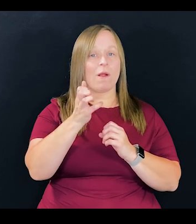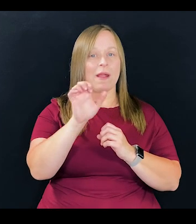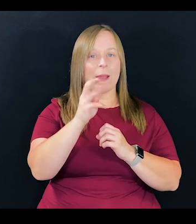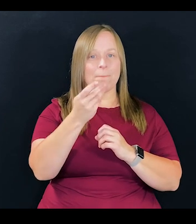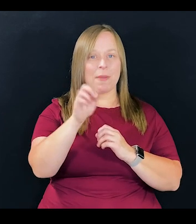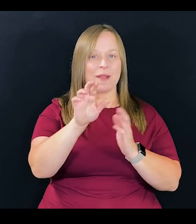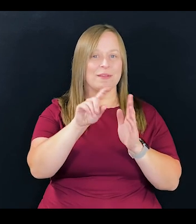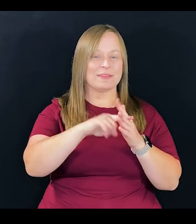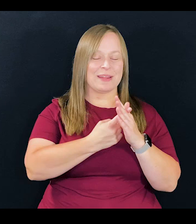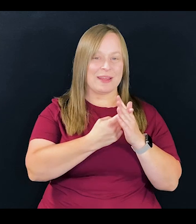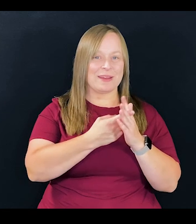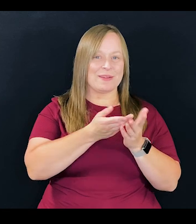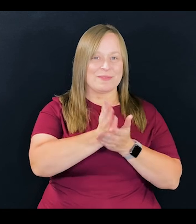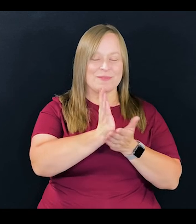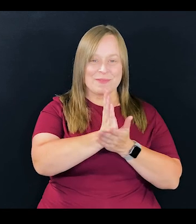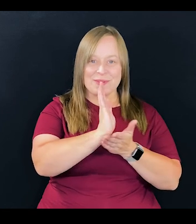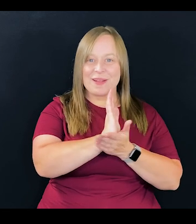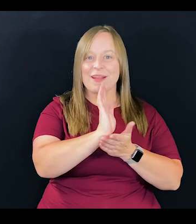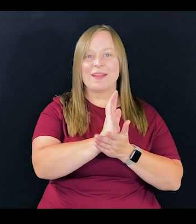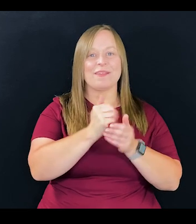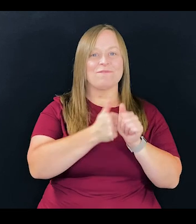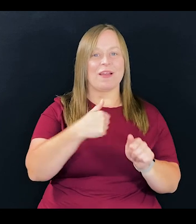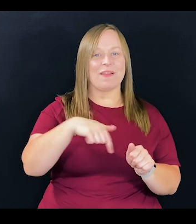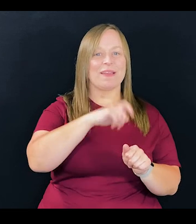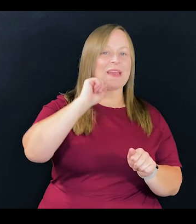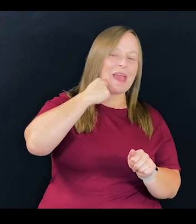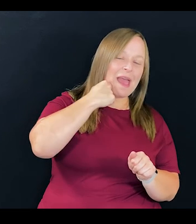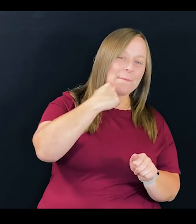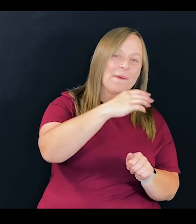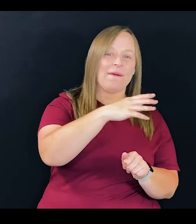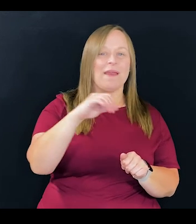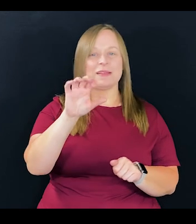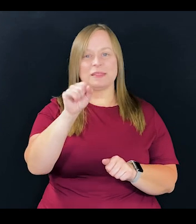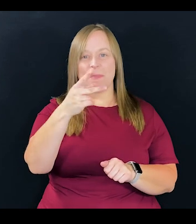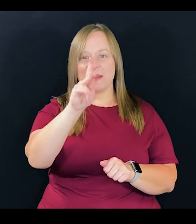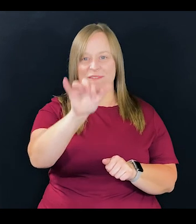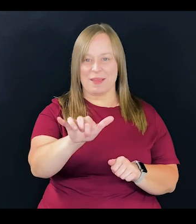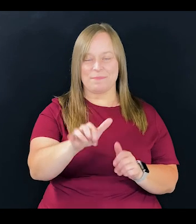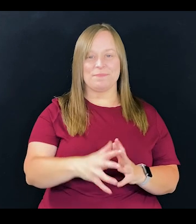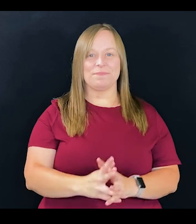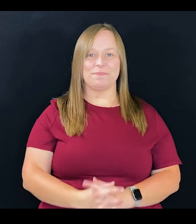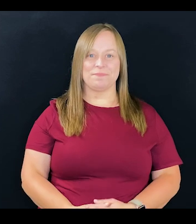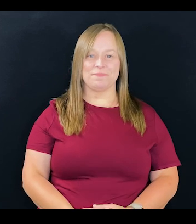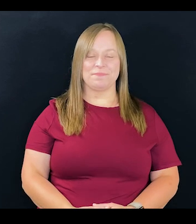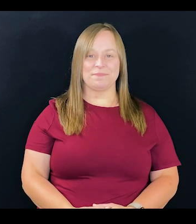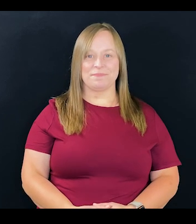Para escuchar más "Empire State of Rights: Con Subtítulos", síganos en Apple Podcast y Spotify.